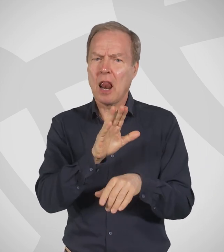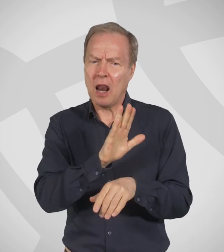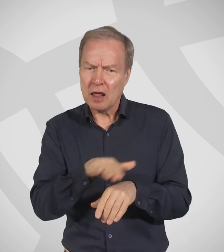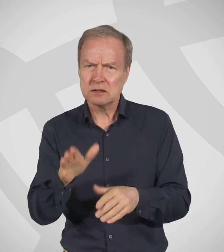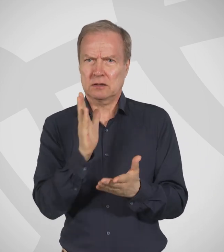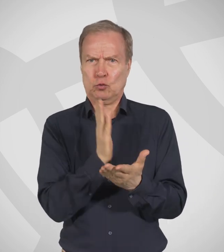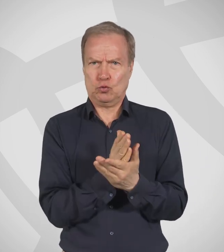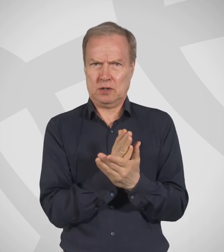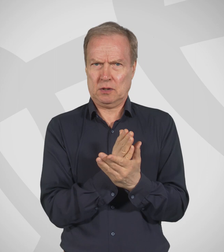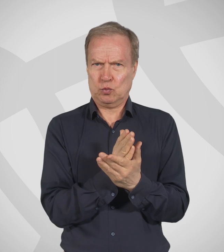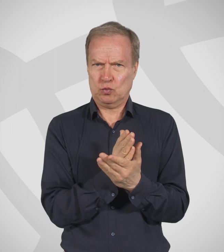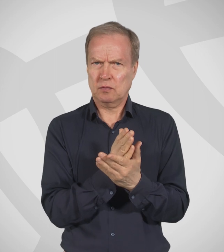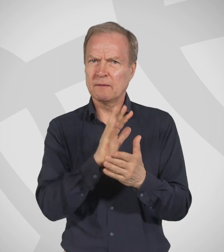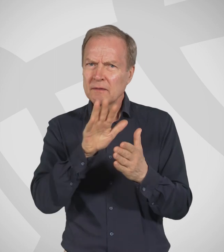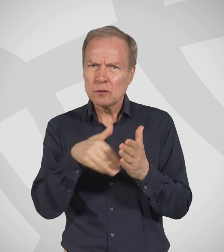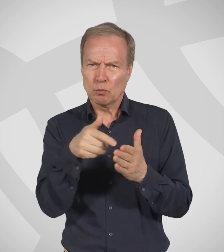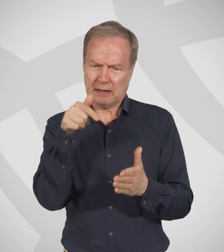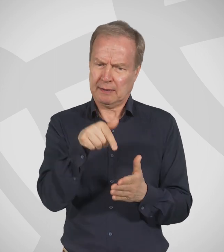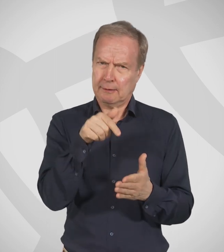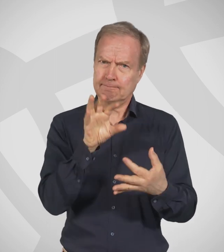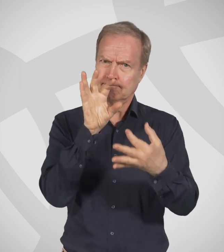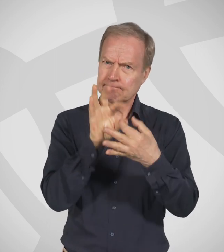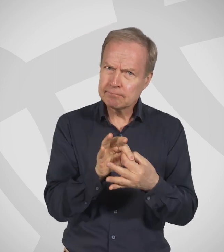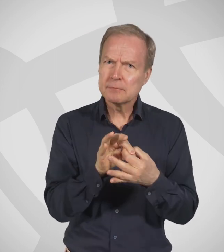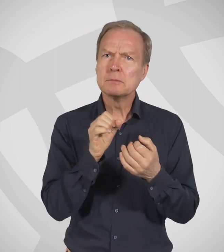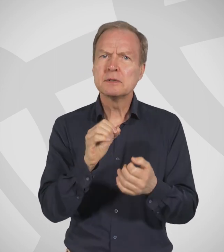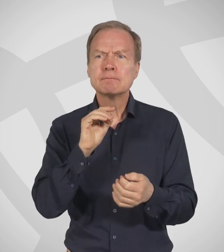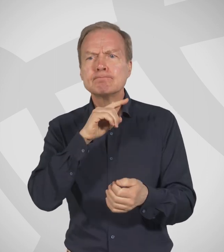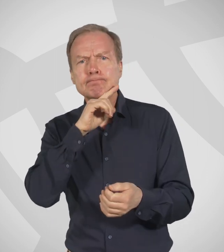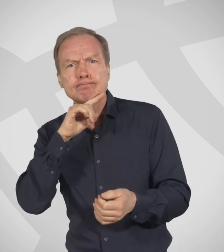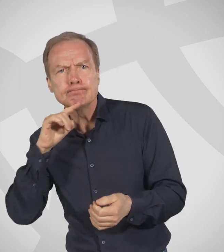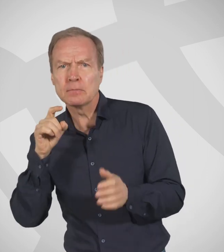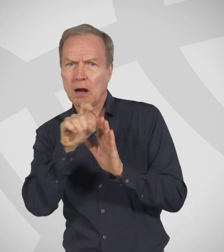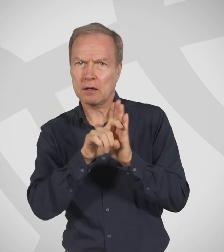että lasten oikeus viittomakieleen tulee turvata riittävällä -